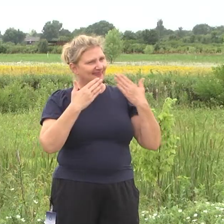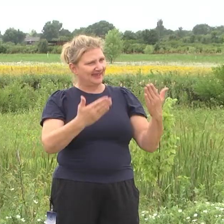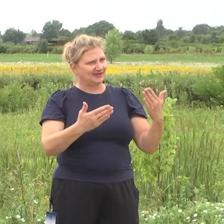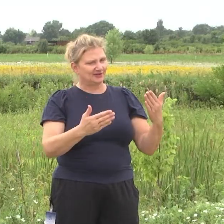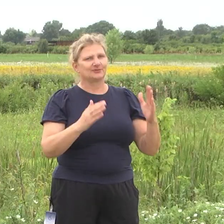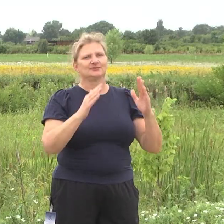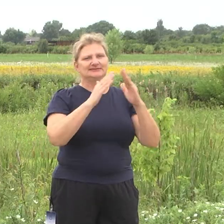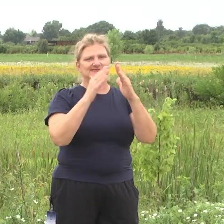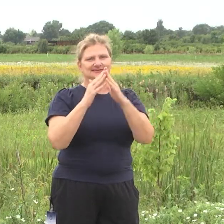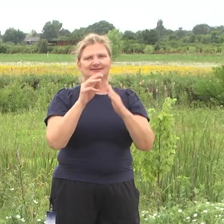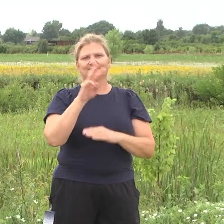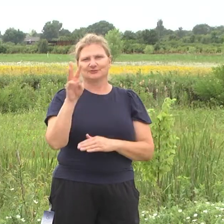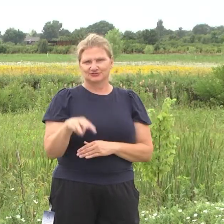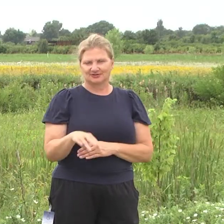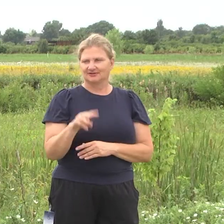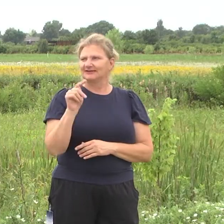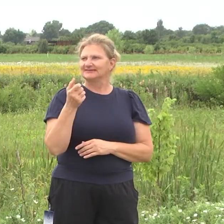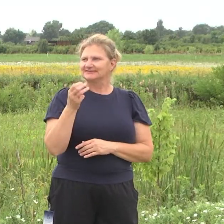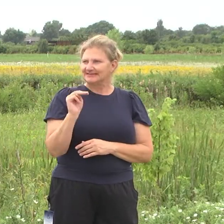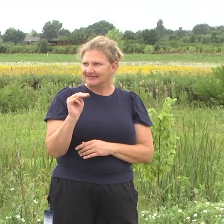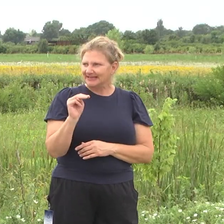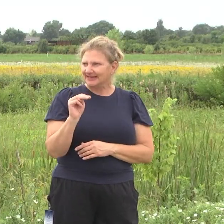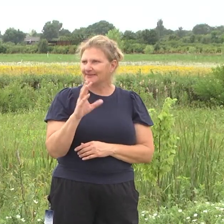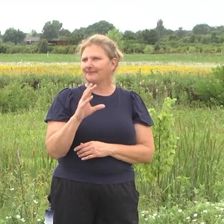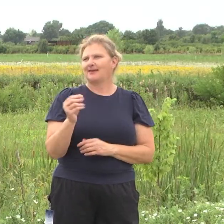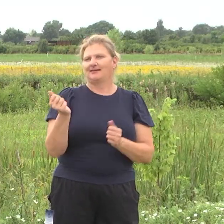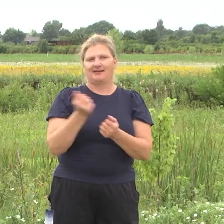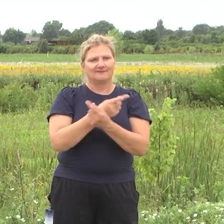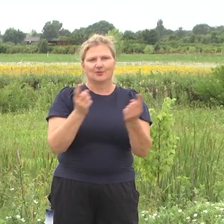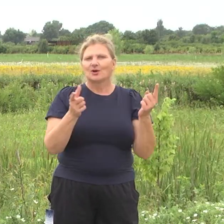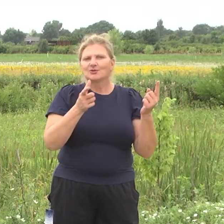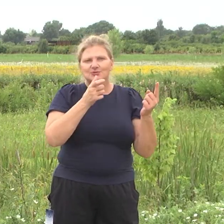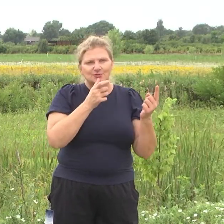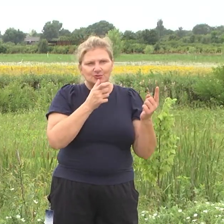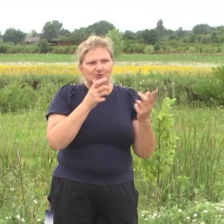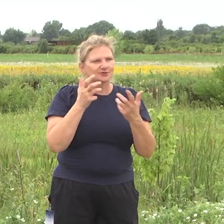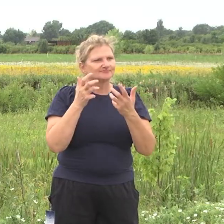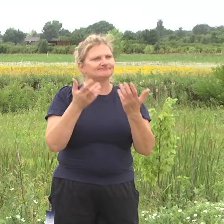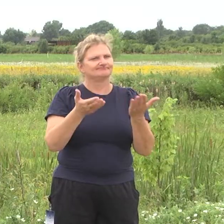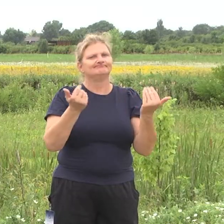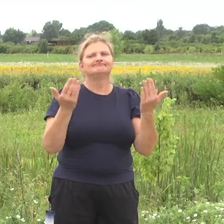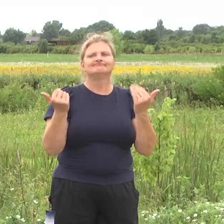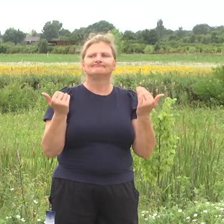Witchah, a Tim, Renee y a todos los que participaron. Apreciamos la oportunidad